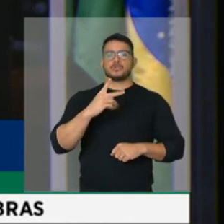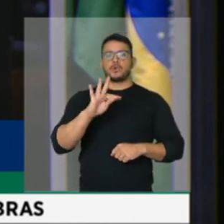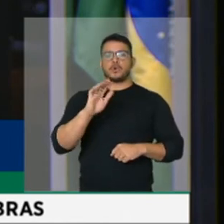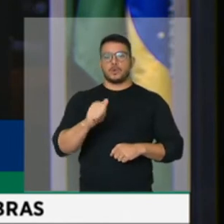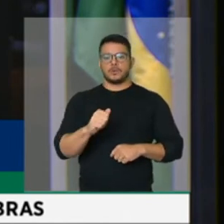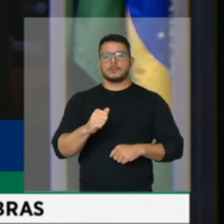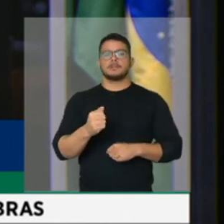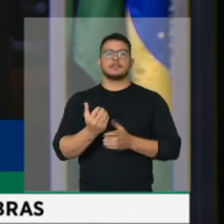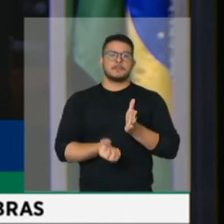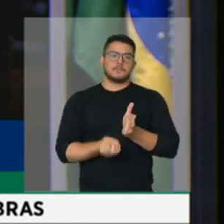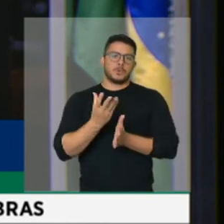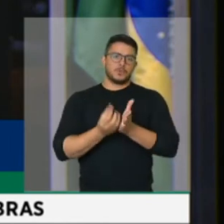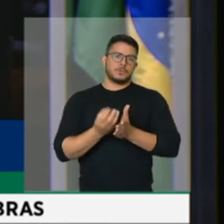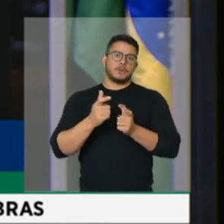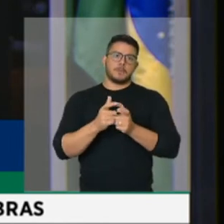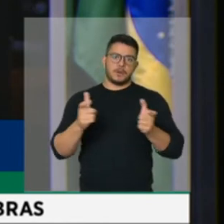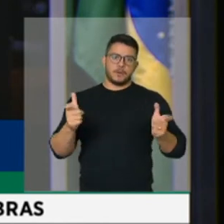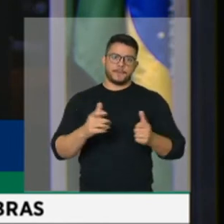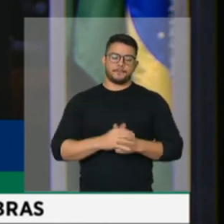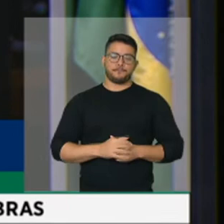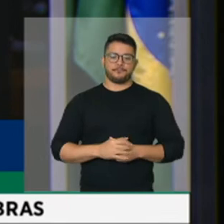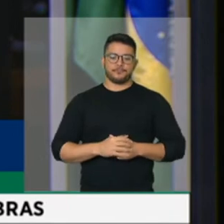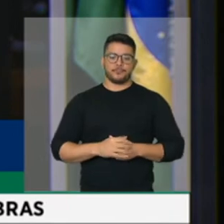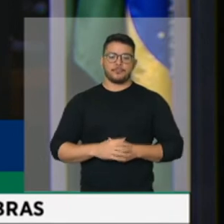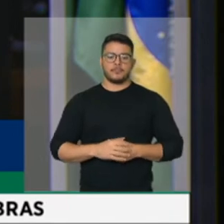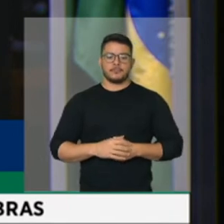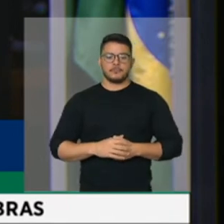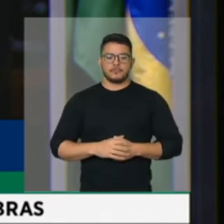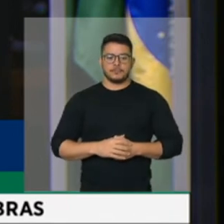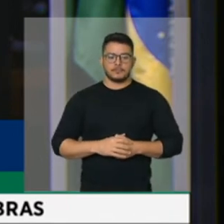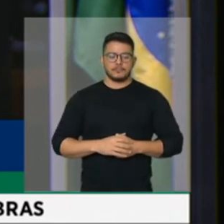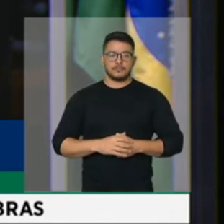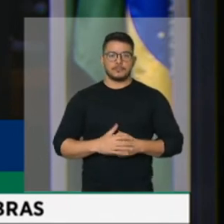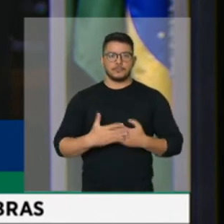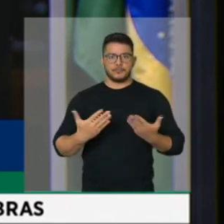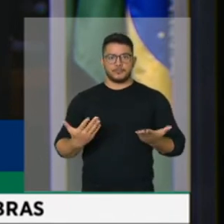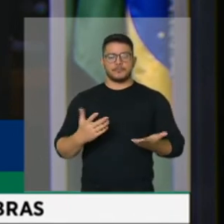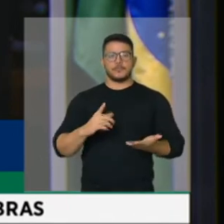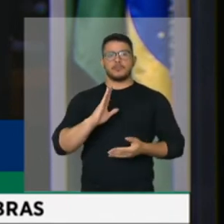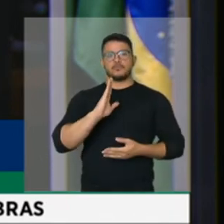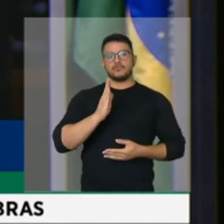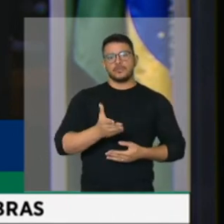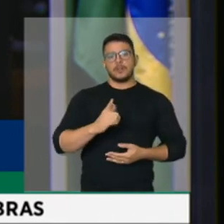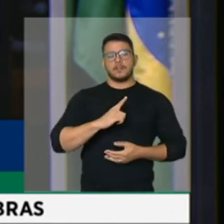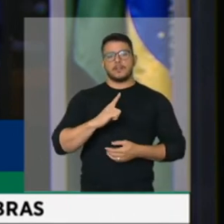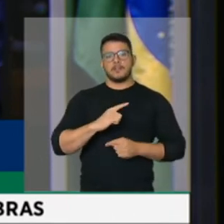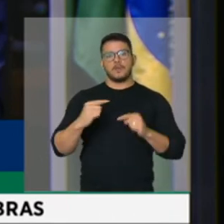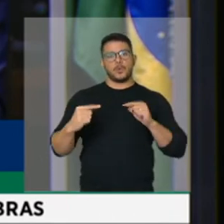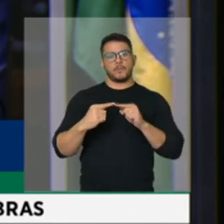ALTERAÇÕES. ESSA RELATORIA OPTOU POR PRIVILEGIAR O CONSUMIDOR MERCADO CATIVO RESPONSÁVEL PELO FINANCIAMENTO DOS GRANDES EMPREENDIMENTOS DE GERAÇÃO